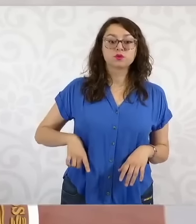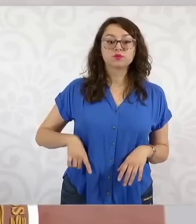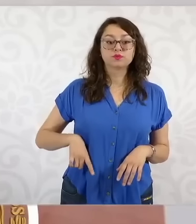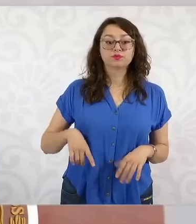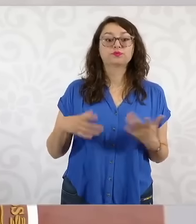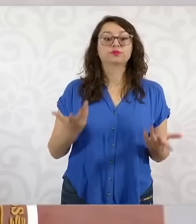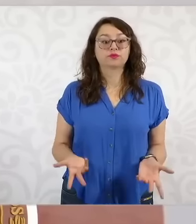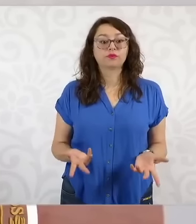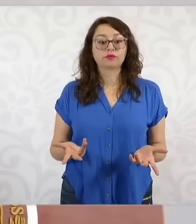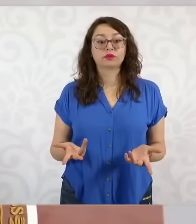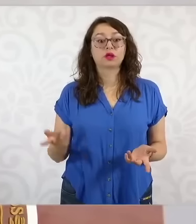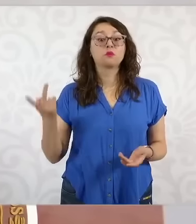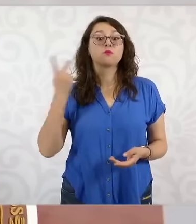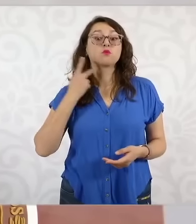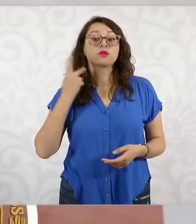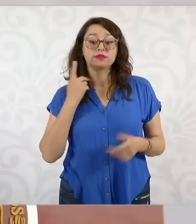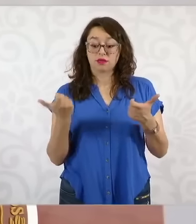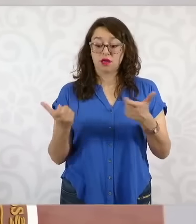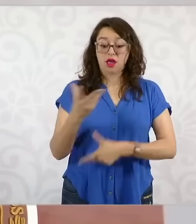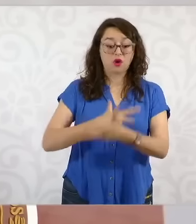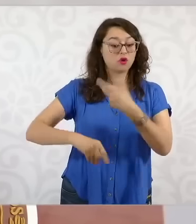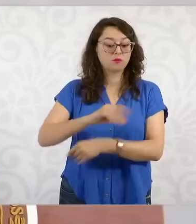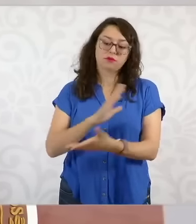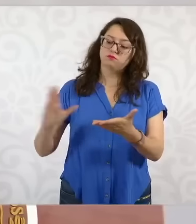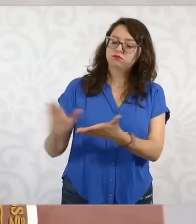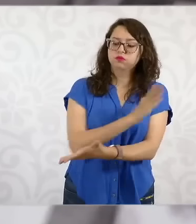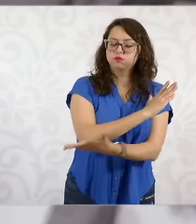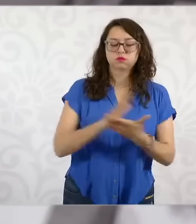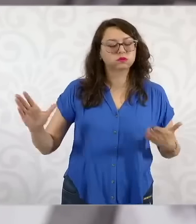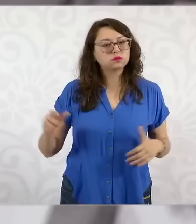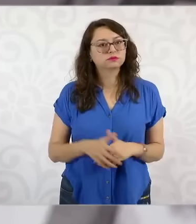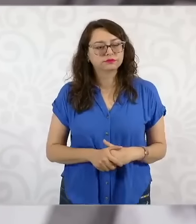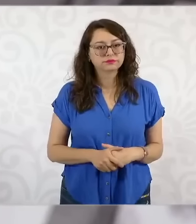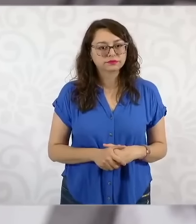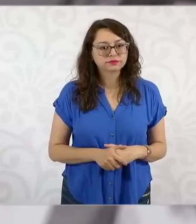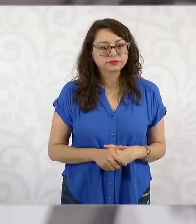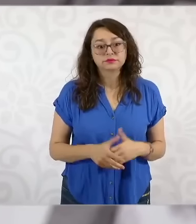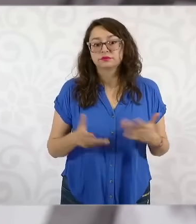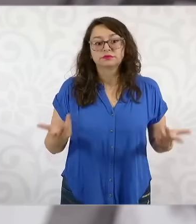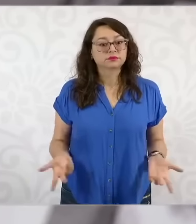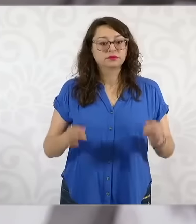se separa el poder político del poder económico y no hay vínculo con ningún